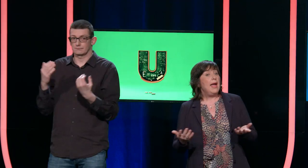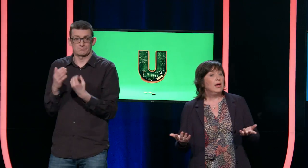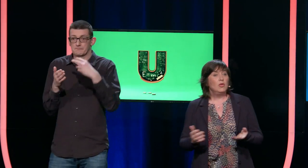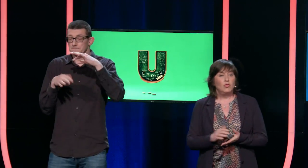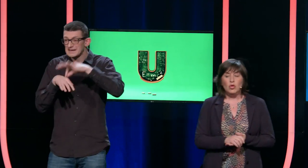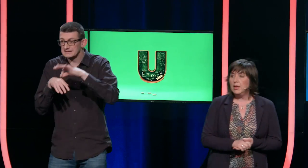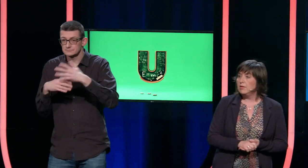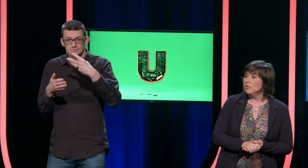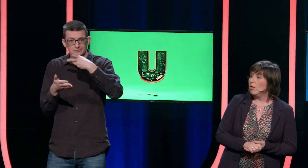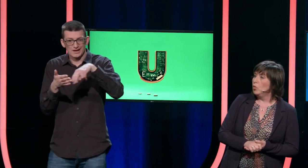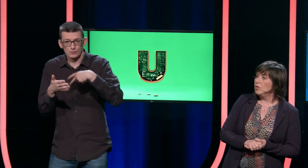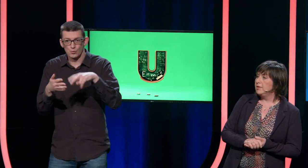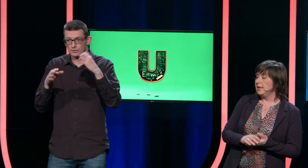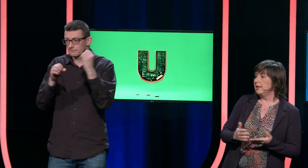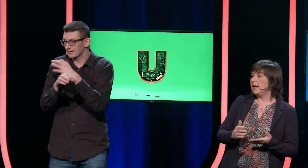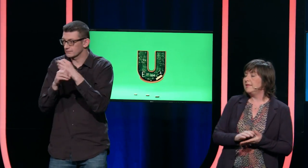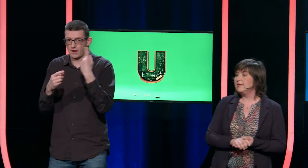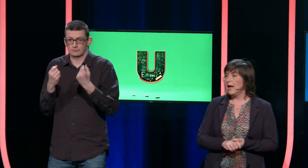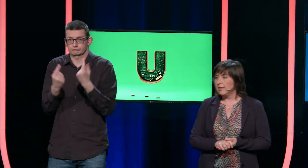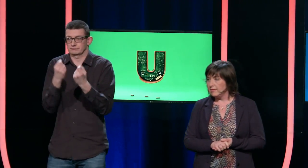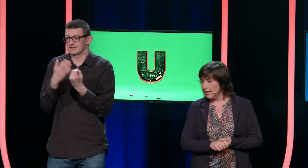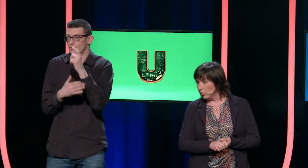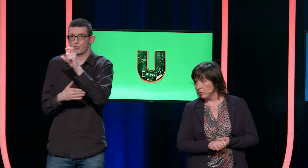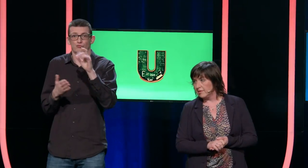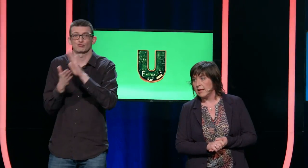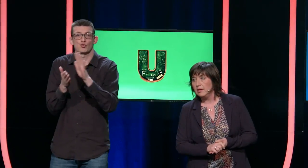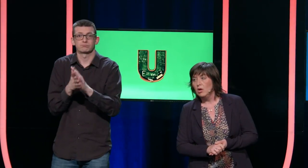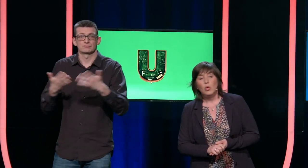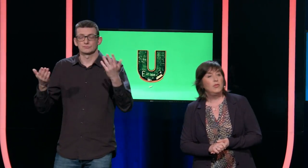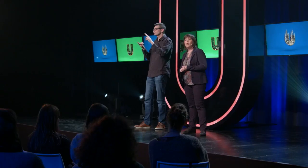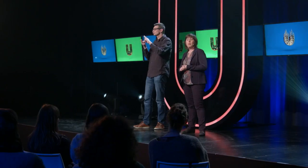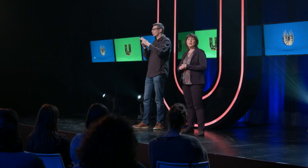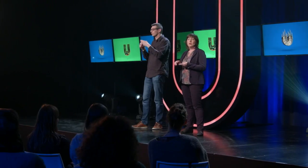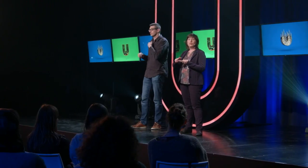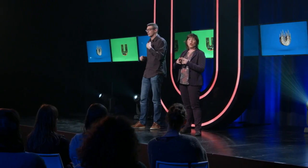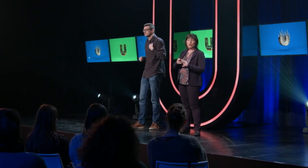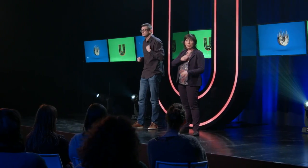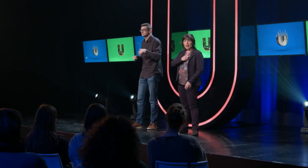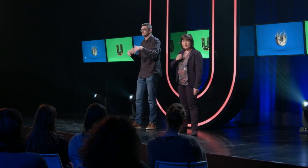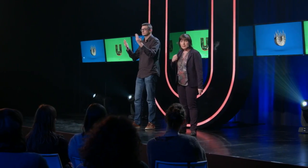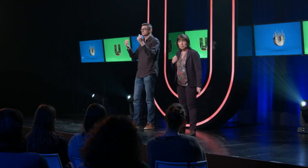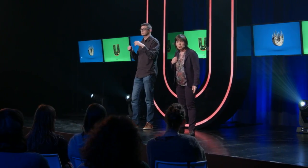Enkele voorbeelden van woorden die in de laatste jaren zijn ontstaan. Bijvoorbeeld suikertaks.